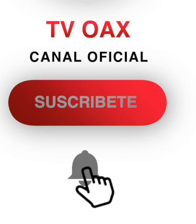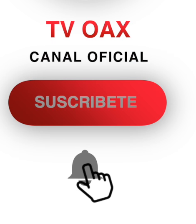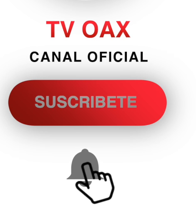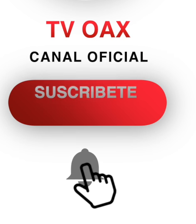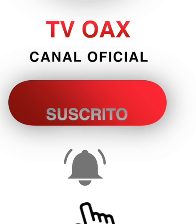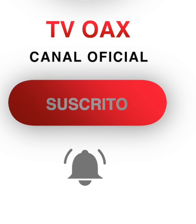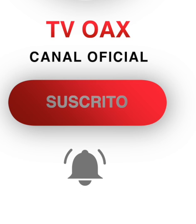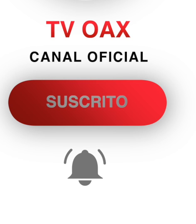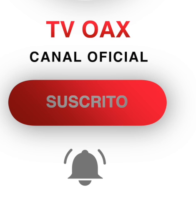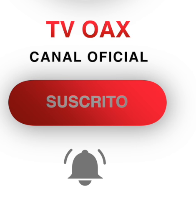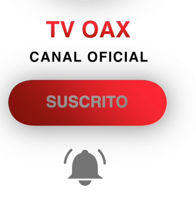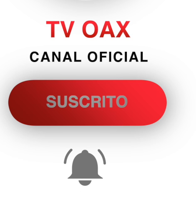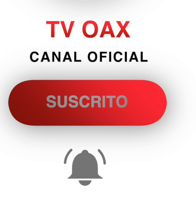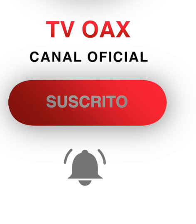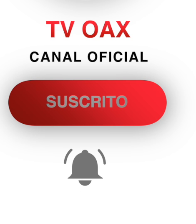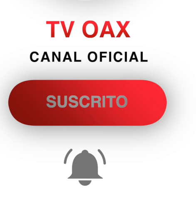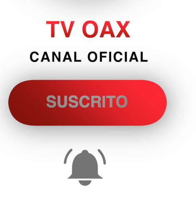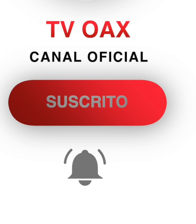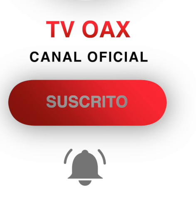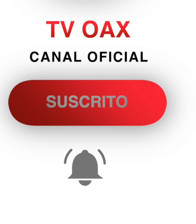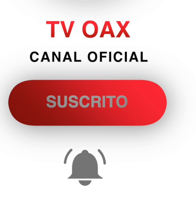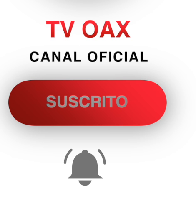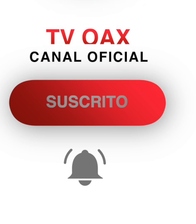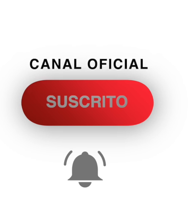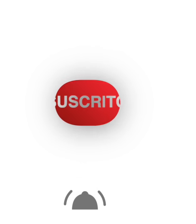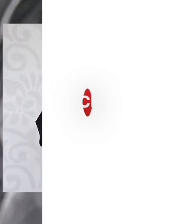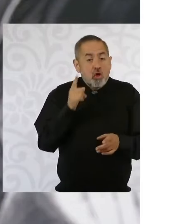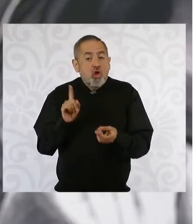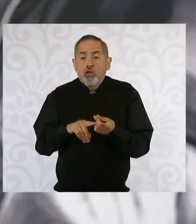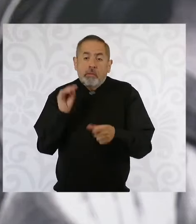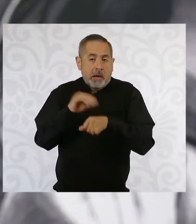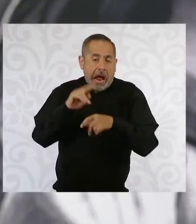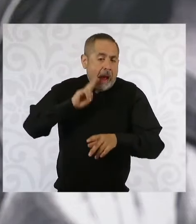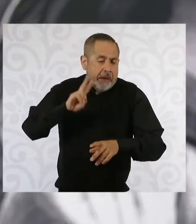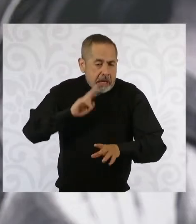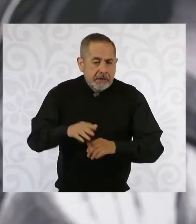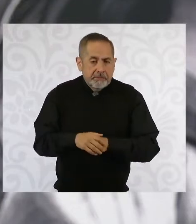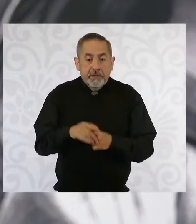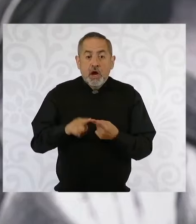diferentes capacidades que existen la otra parte es que pensemos que el línea es un vehículo que